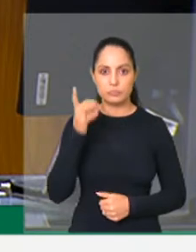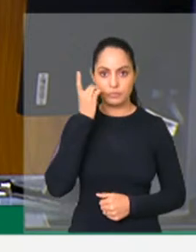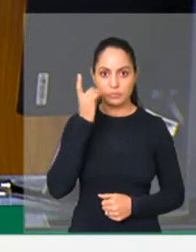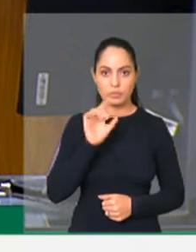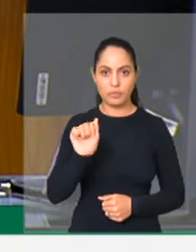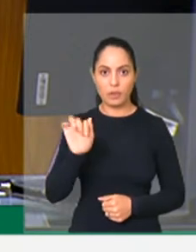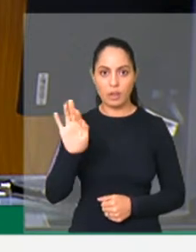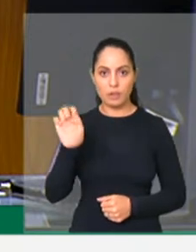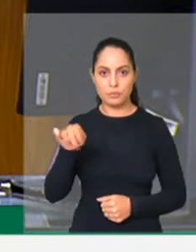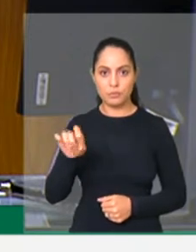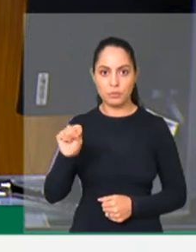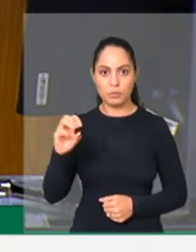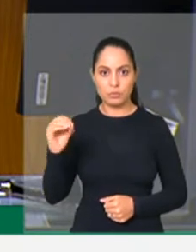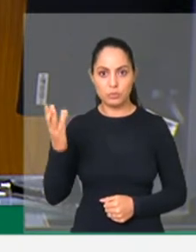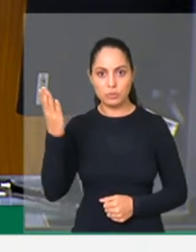CONTRÁRIO DEPUTADO CORONEL